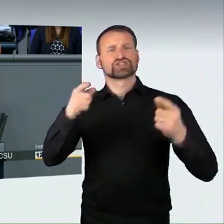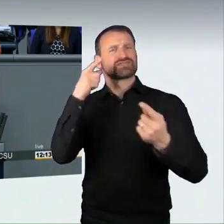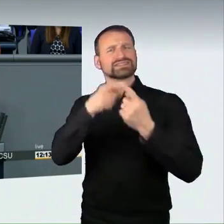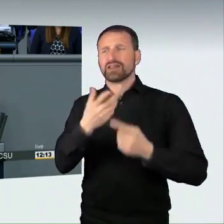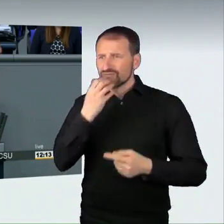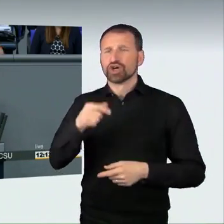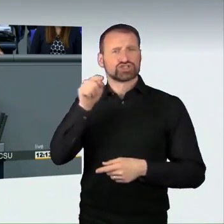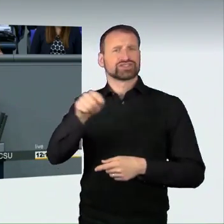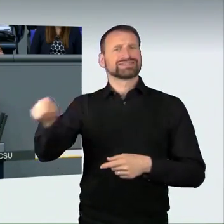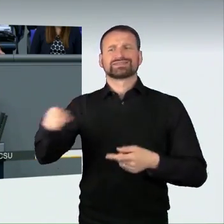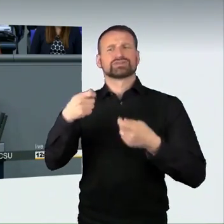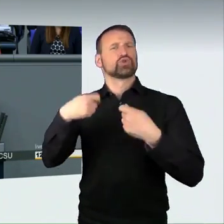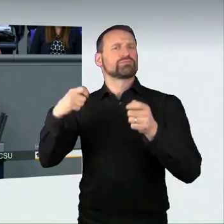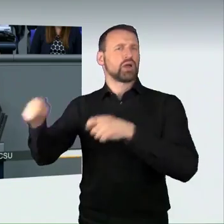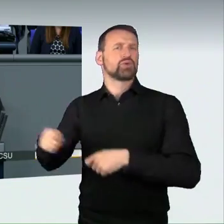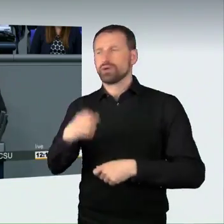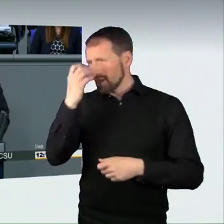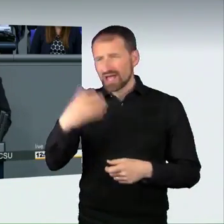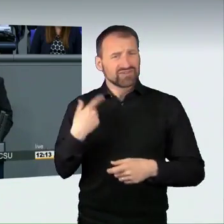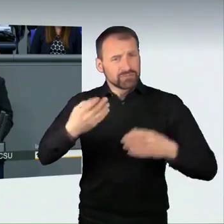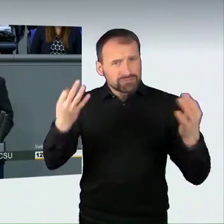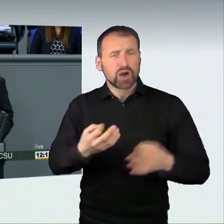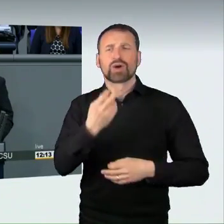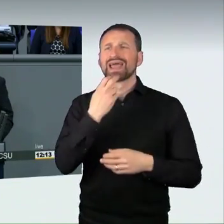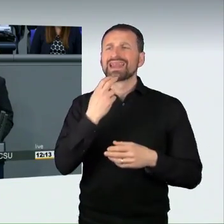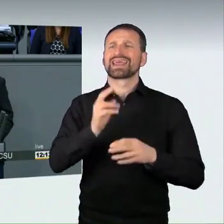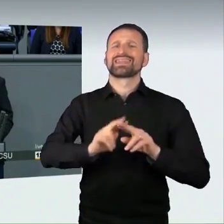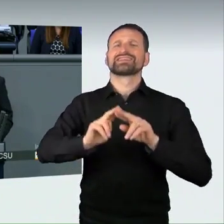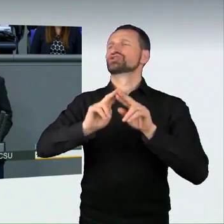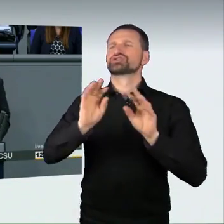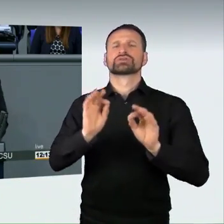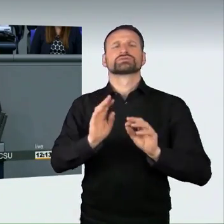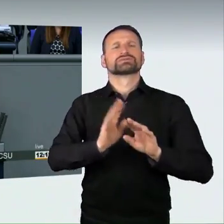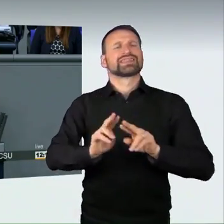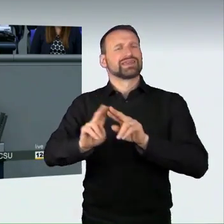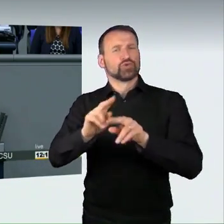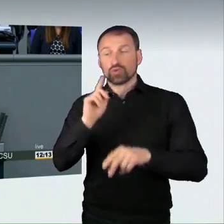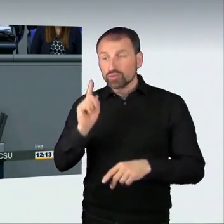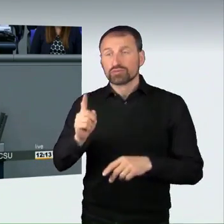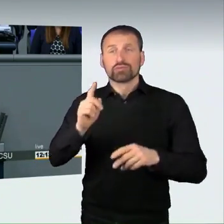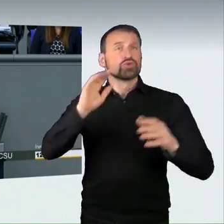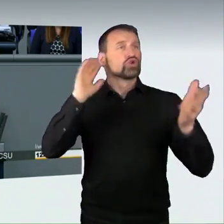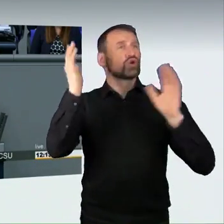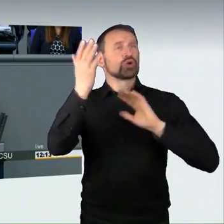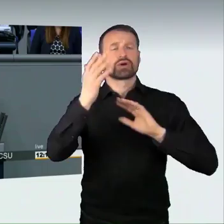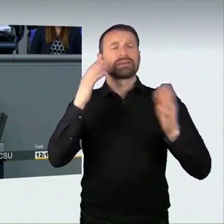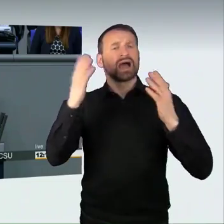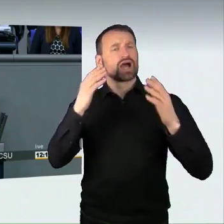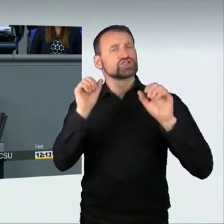Natürlich brauchen wir die energetische Sanierung, um unsere ehrgeizigen Klimaschutzziele zu erreichen, und natürlich brauchen wir auch einen altersgerechten Umbau,